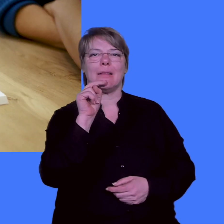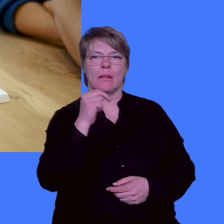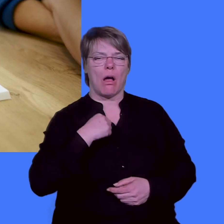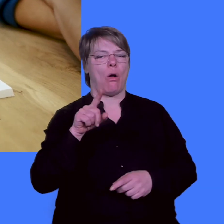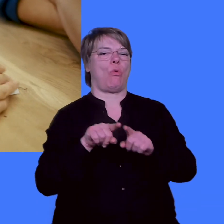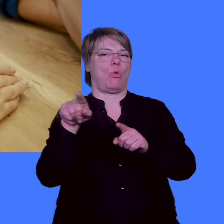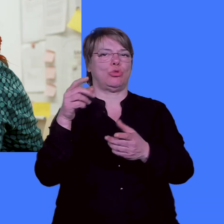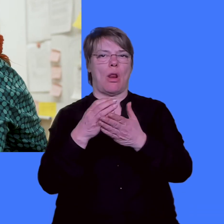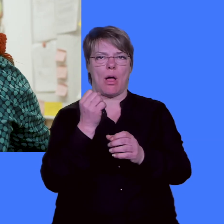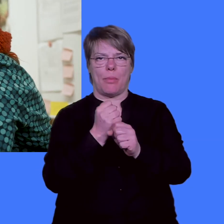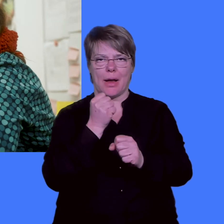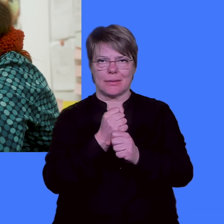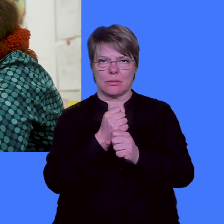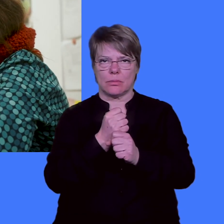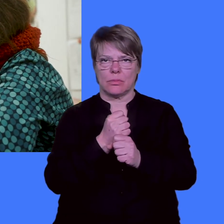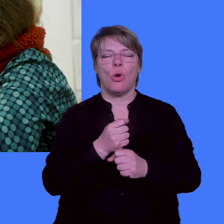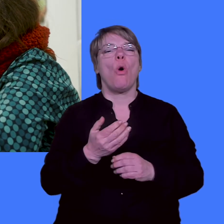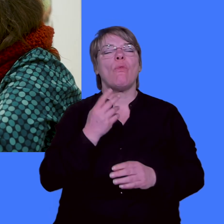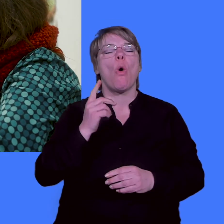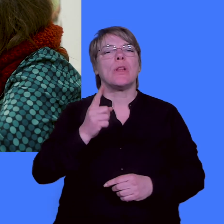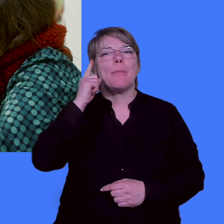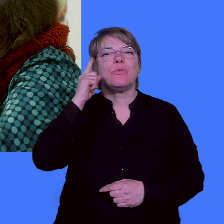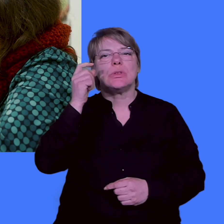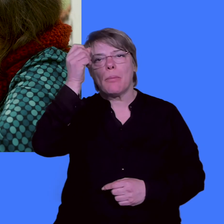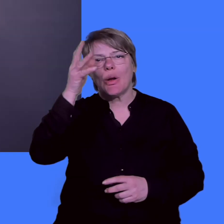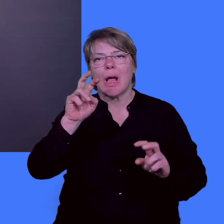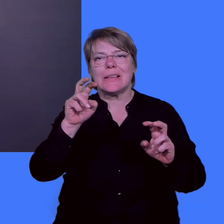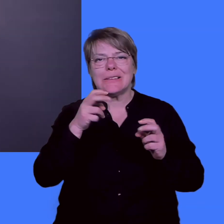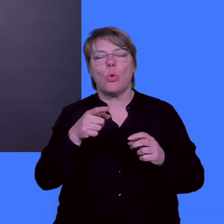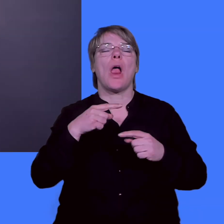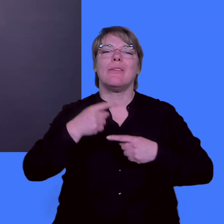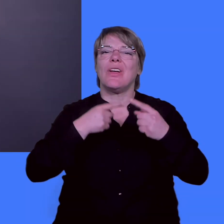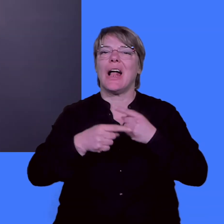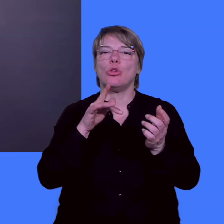Vorurteilsbewusste Bildung und Erziehung wurde entwickelt, weil das in der Kita fehlt.